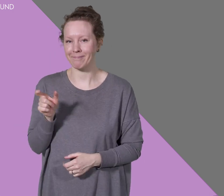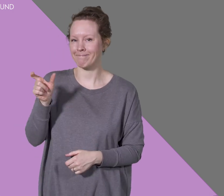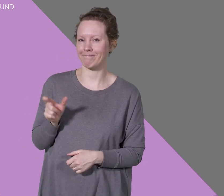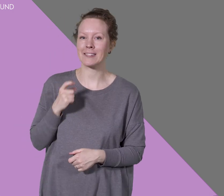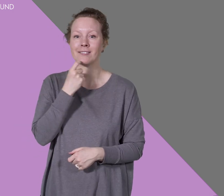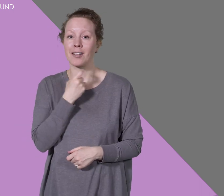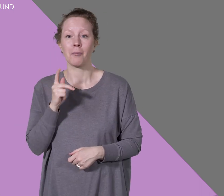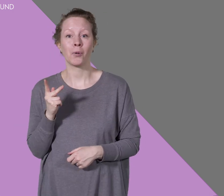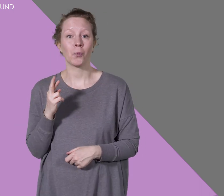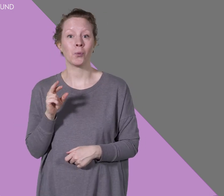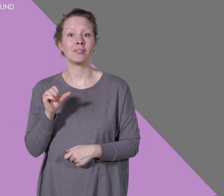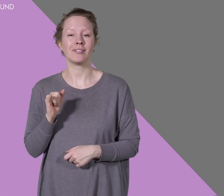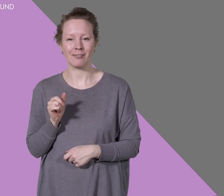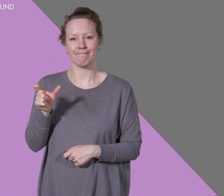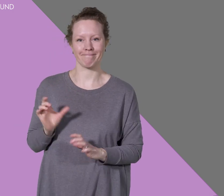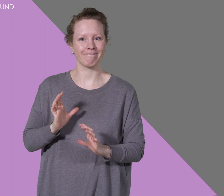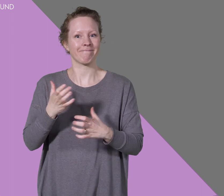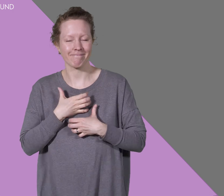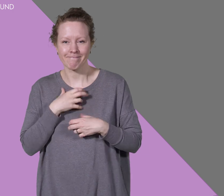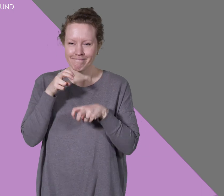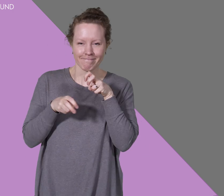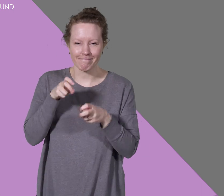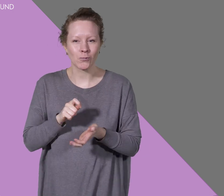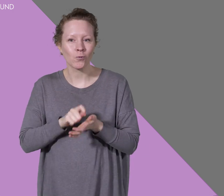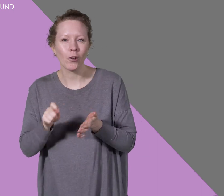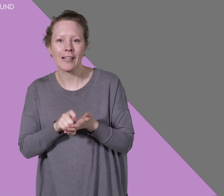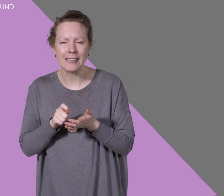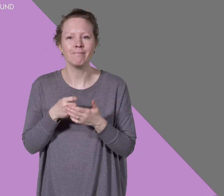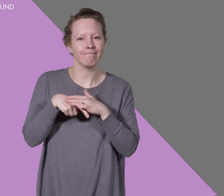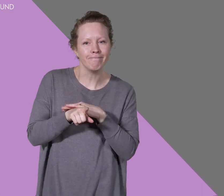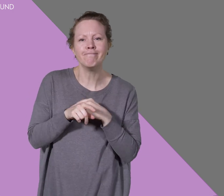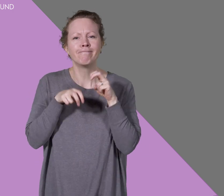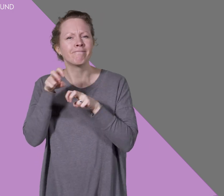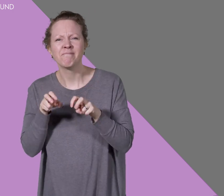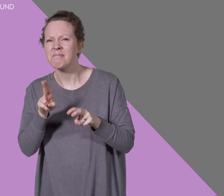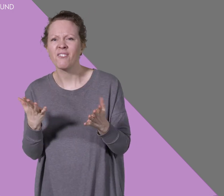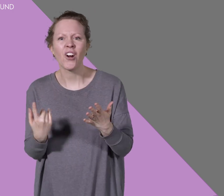den undersökande journalisten Sami Kursi till botten med vad som egentligen pågår -